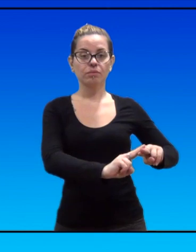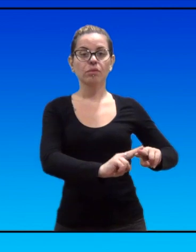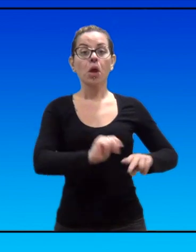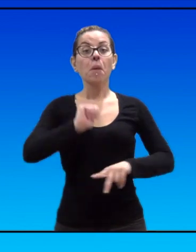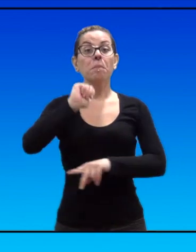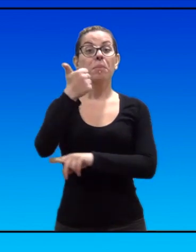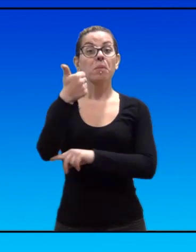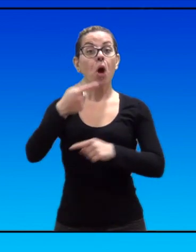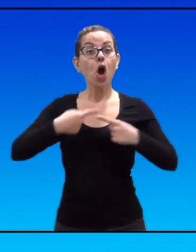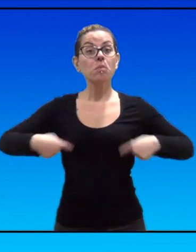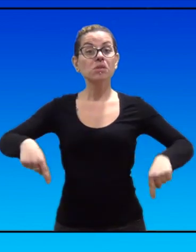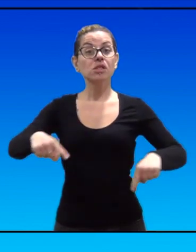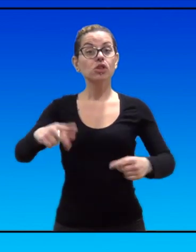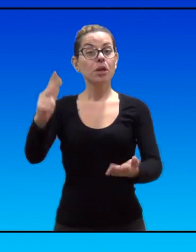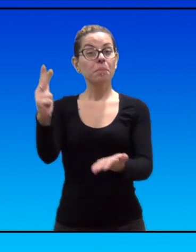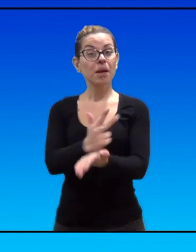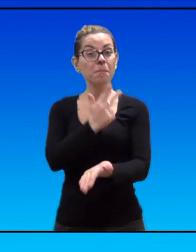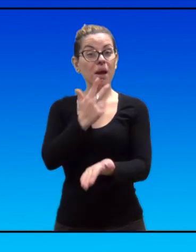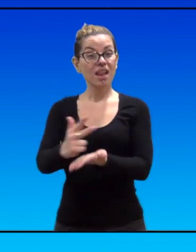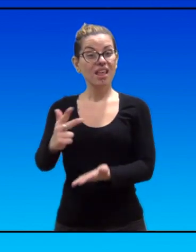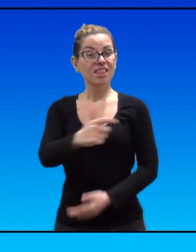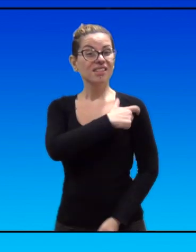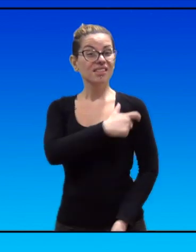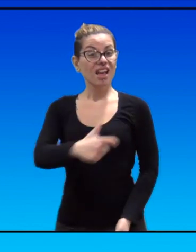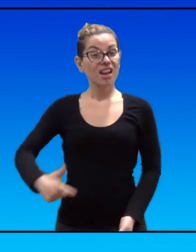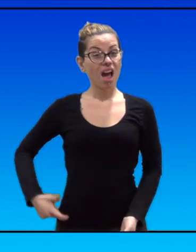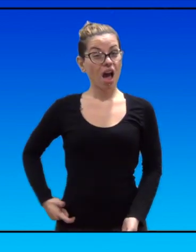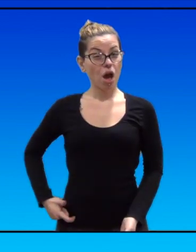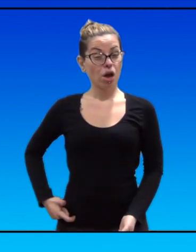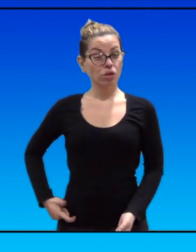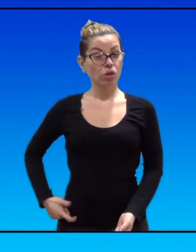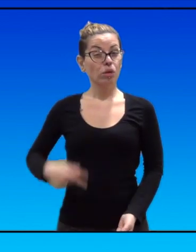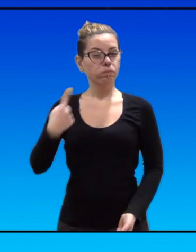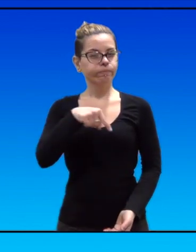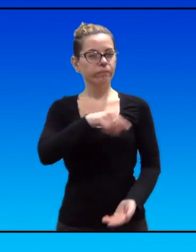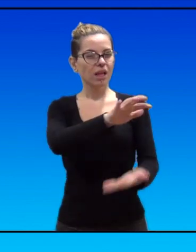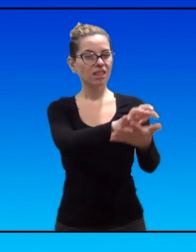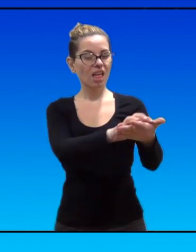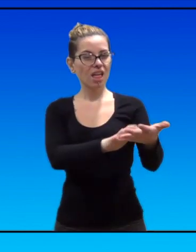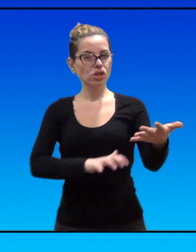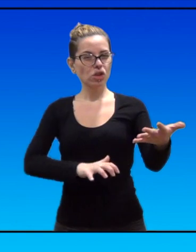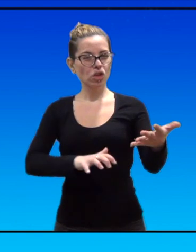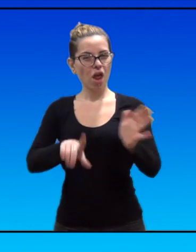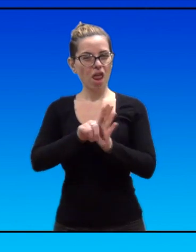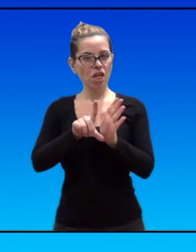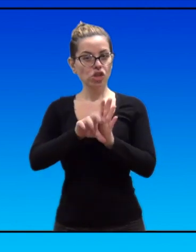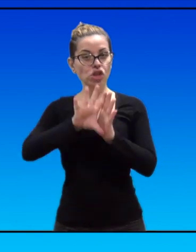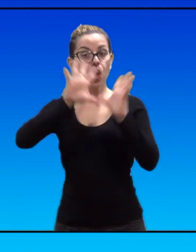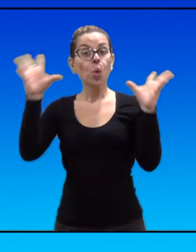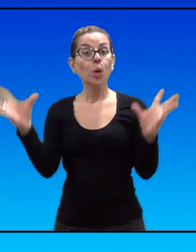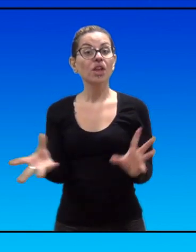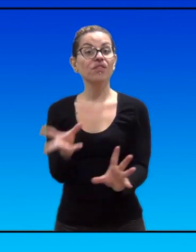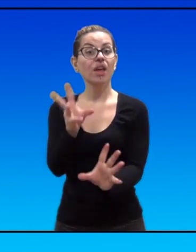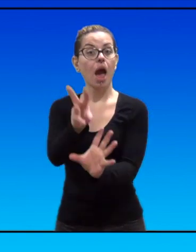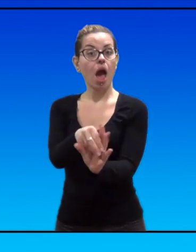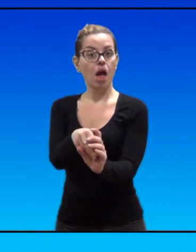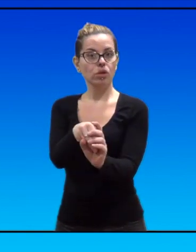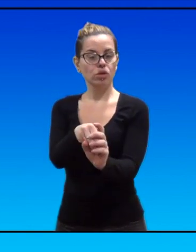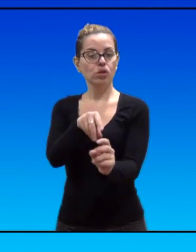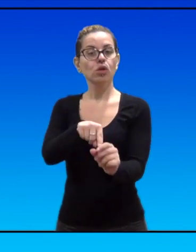La 1° Commissione Permanente del Senato ha ripreso ad esaminare il Testo di Legge unificato,